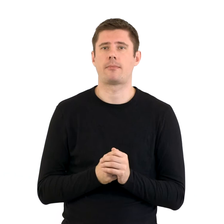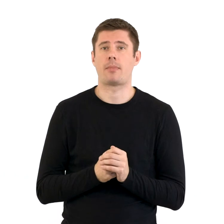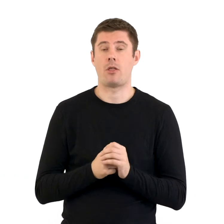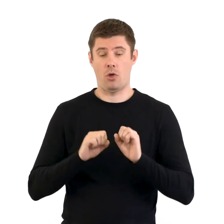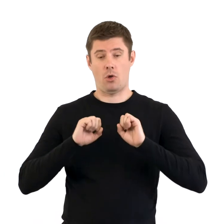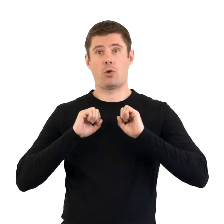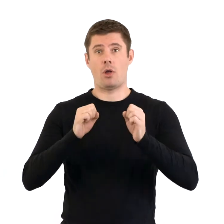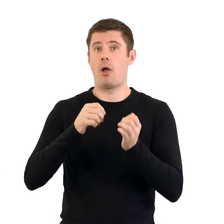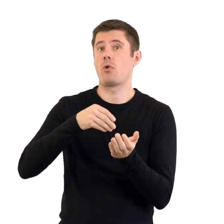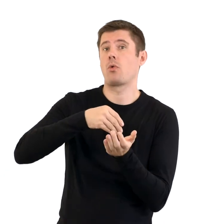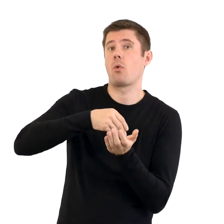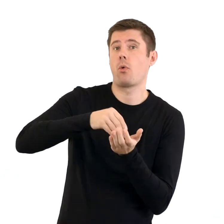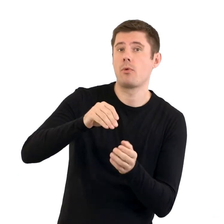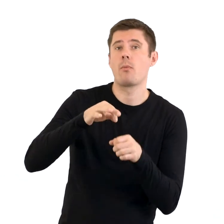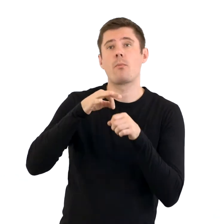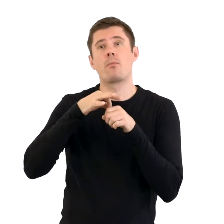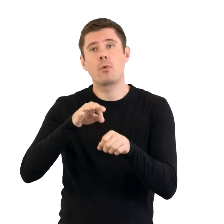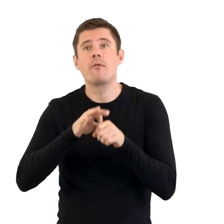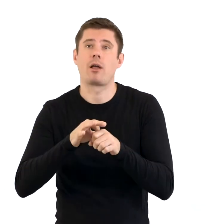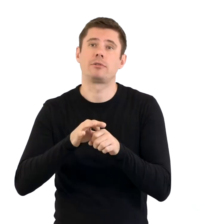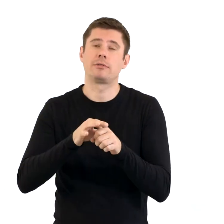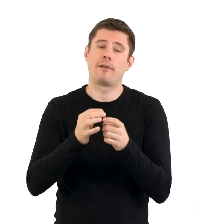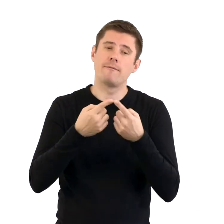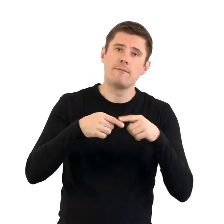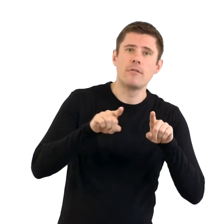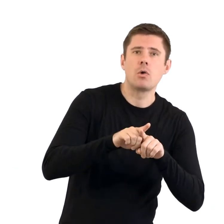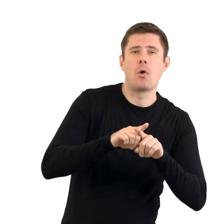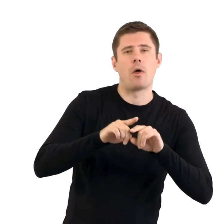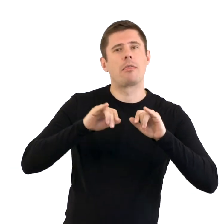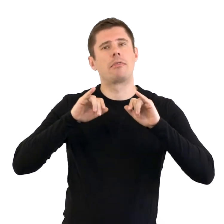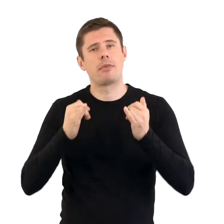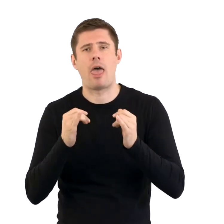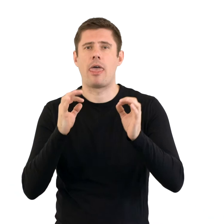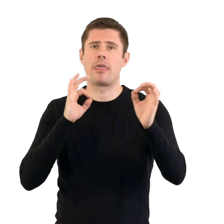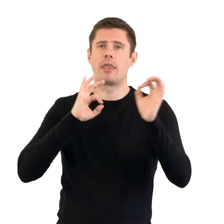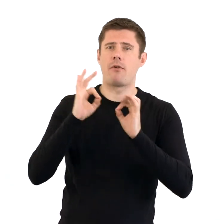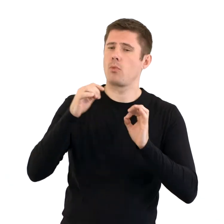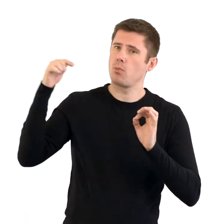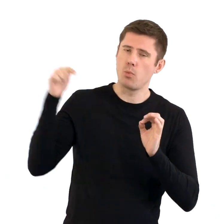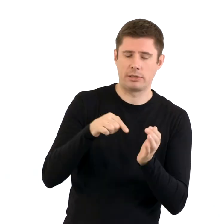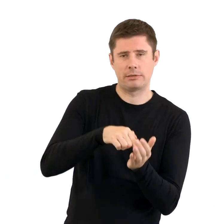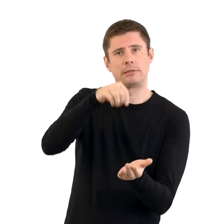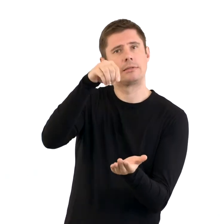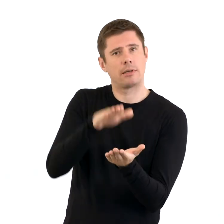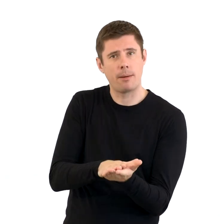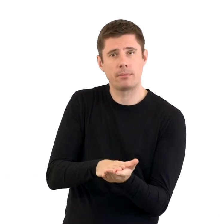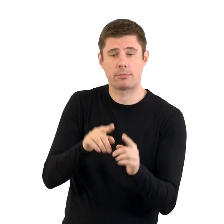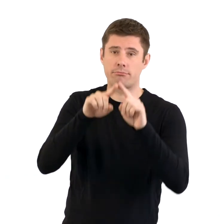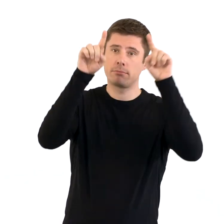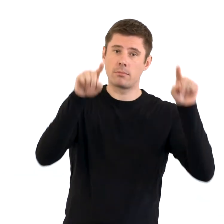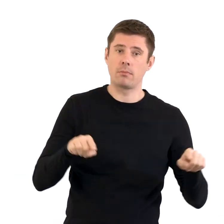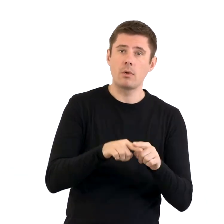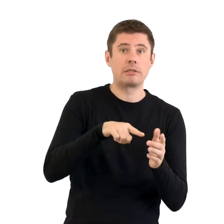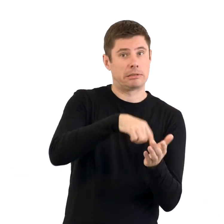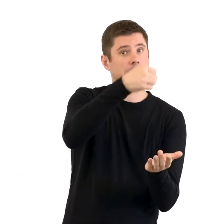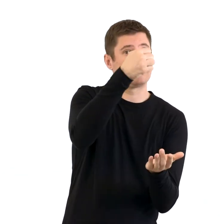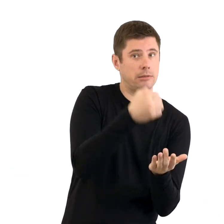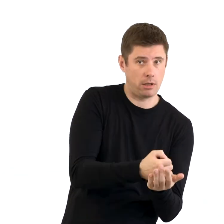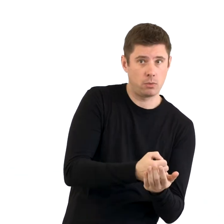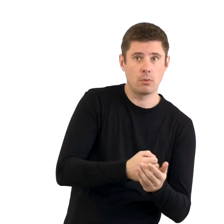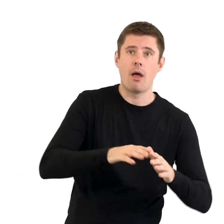Informacja prowadzeniu odpłatnej działalności wraz z jej zakresem (rodzajami działalności) musi być określona w statucie